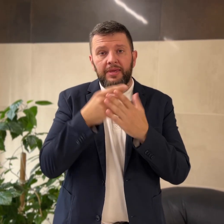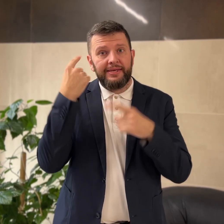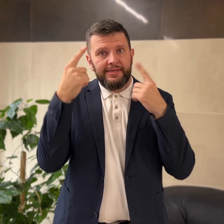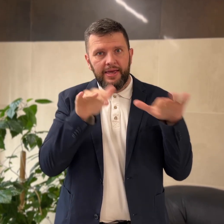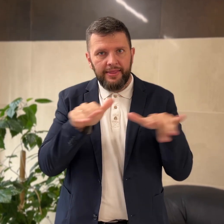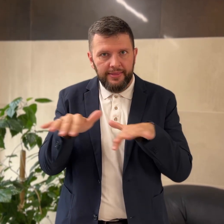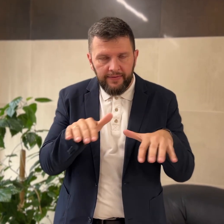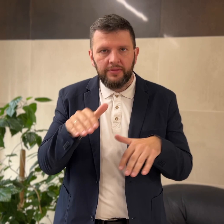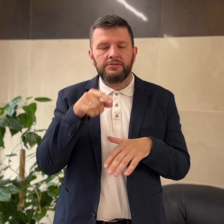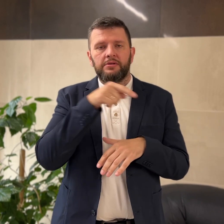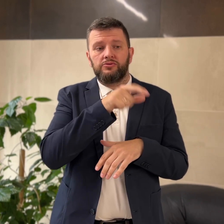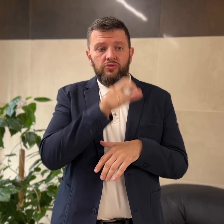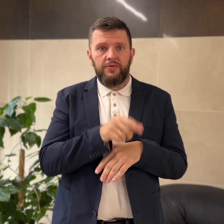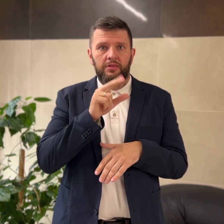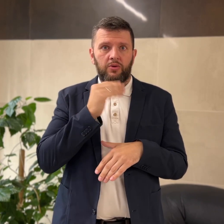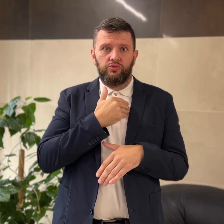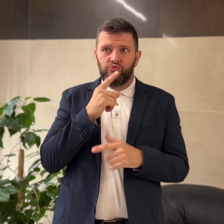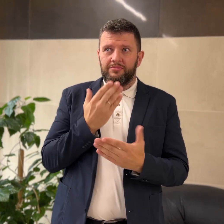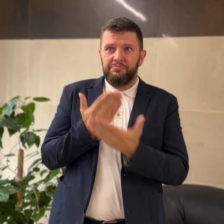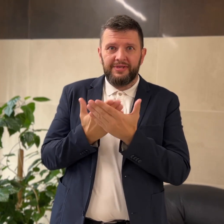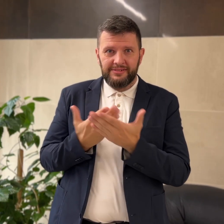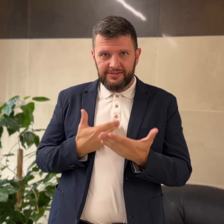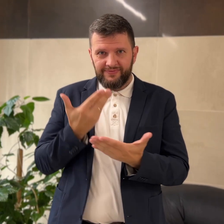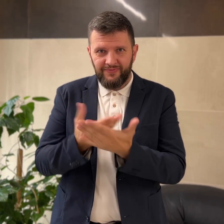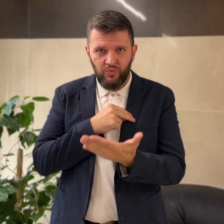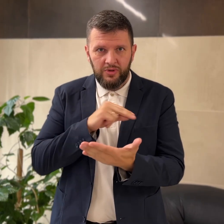К примеру, любой творческий деятель, который хочет показать свои работы,